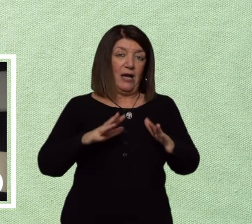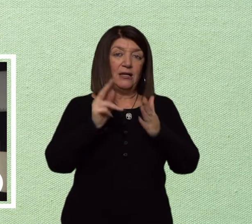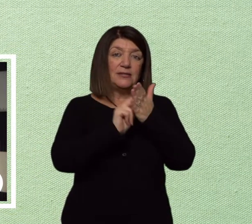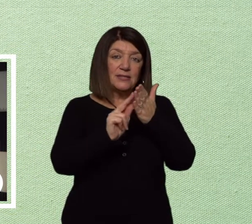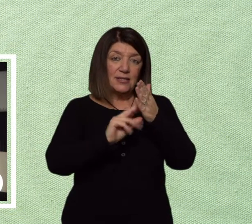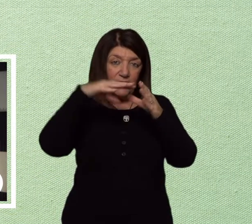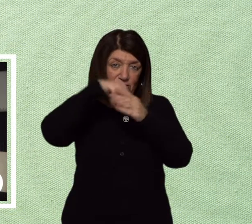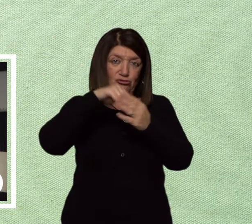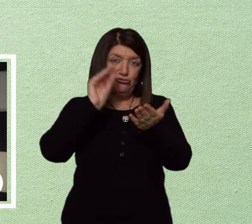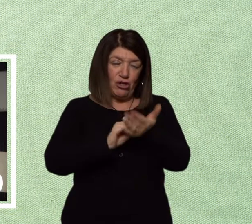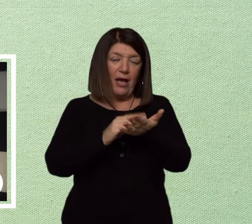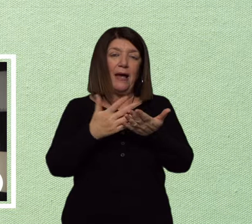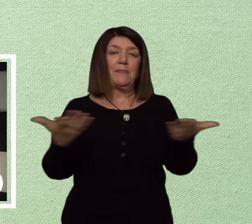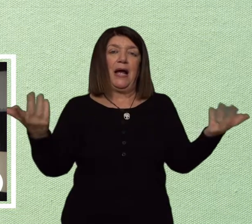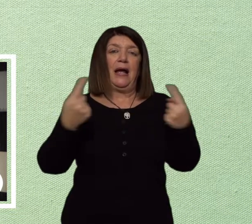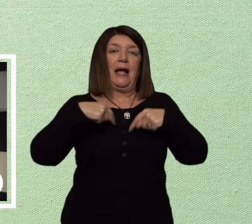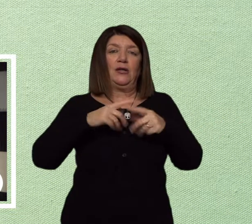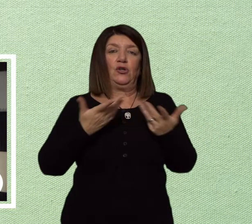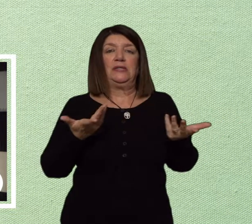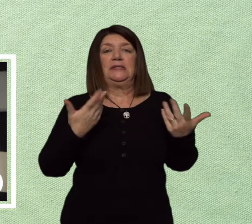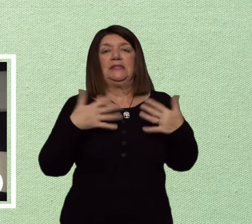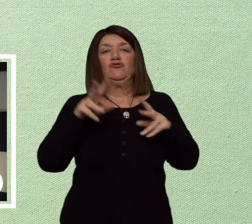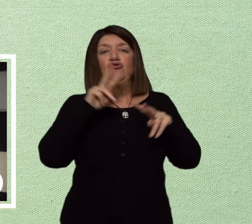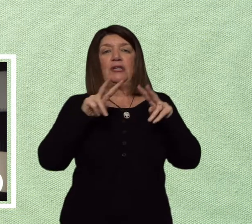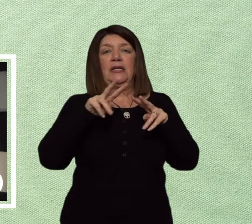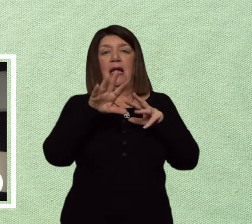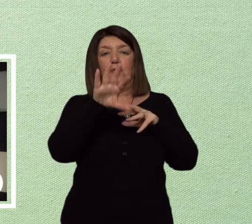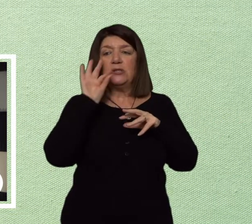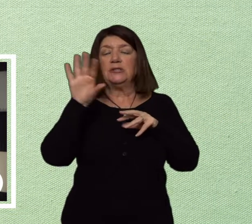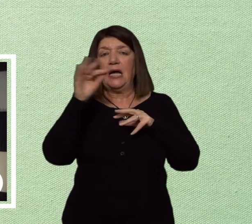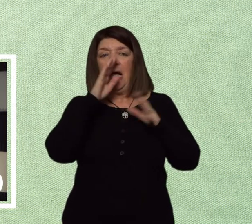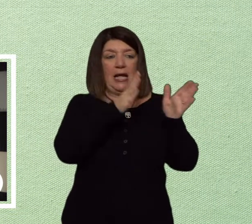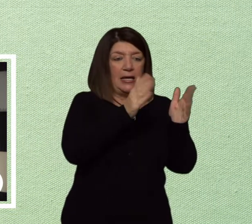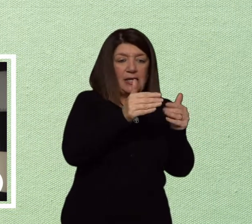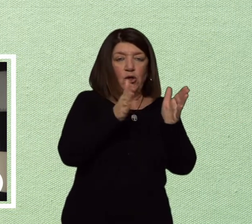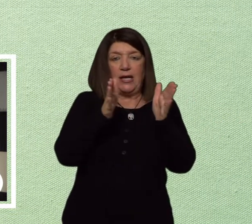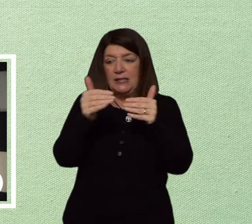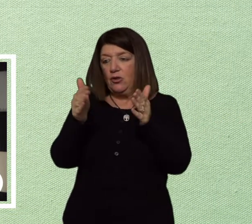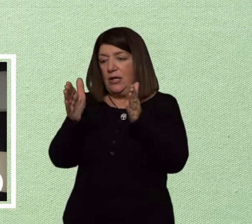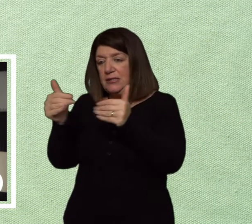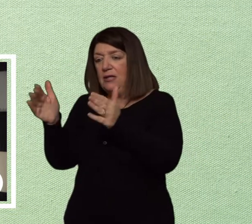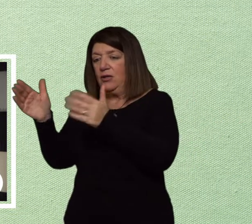studi e cerchiamo di inquadrare la risposta per esempio di un farmaco allora facciamo le